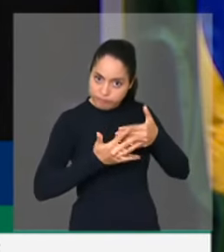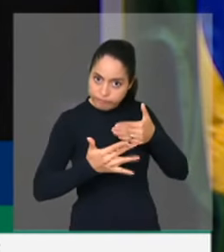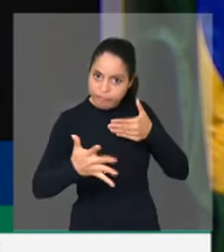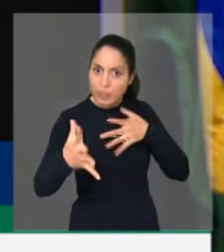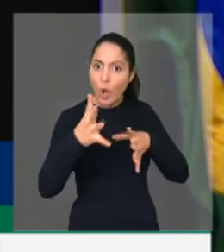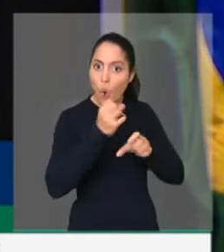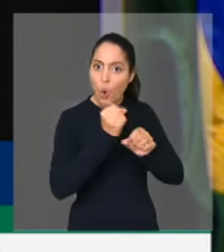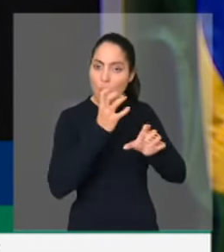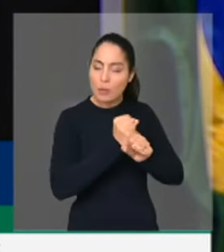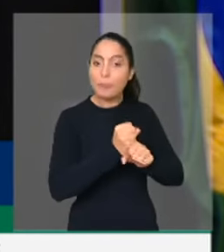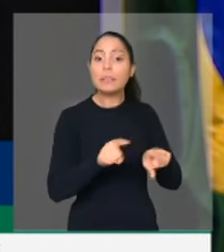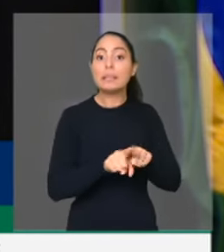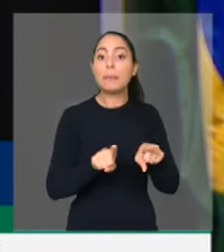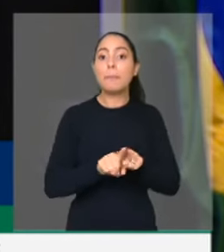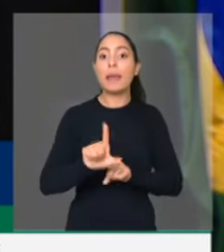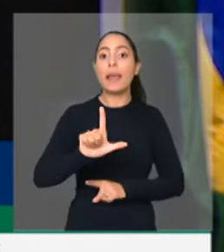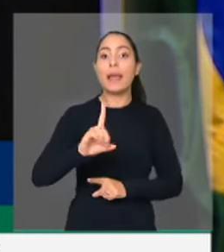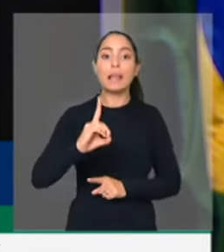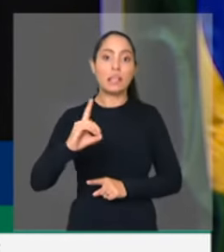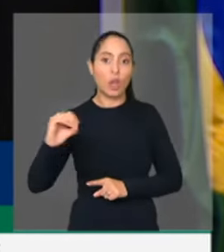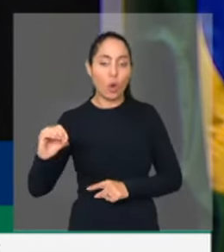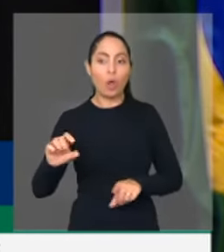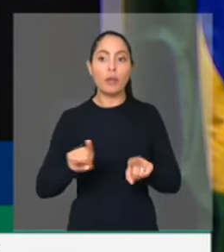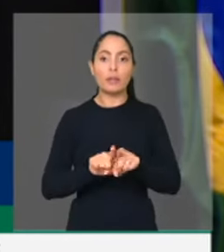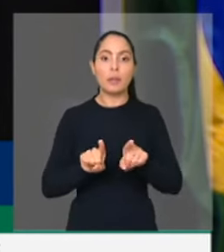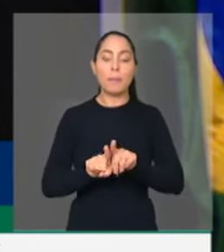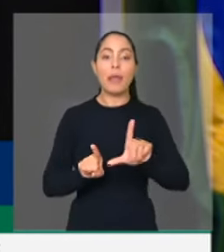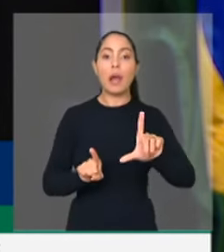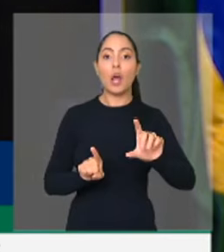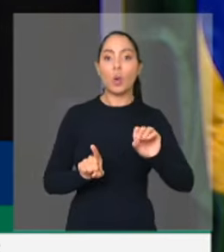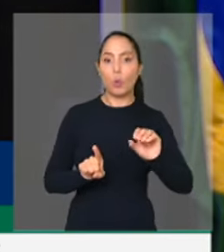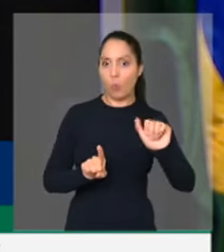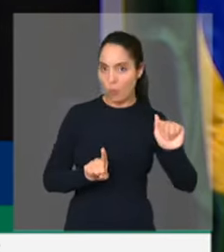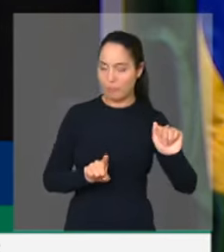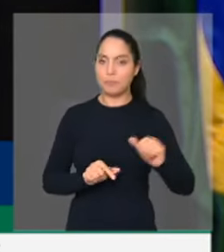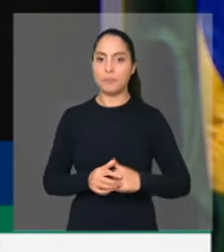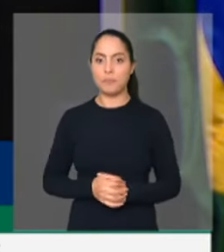LDO E O ORÇAMENTO ANUAL LOA. ALÉM DISSO, NORTEARÃO AS.... A ANÁLISE DAS NORMAS PERTINENTES É RECEITA E É